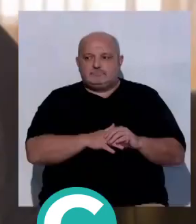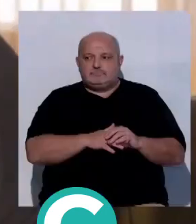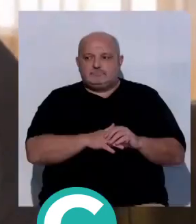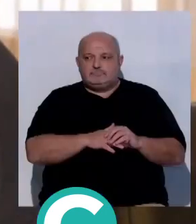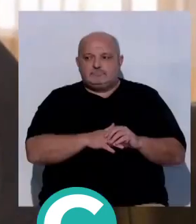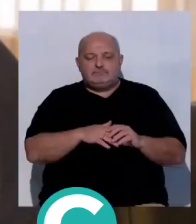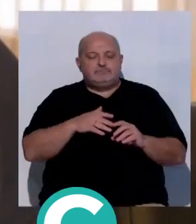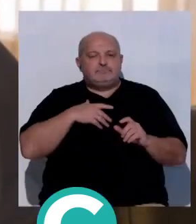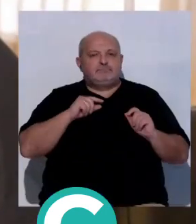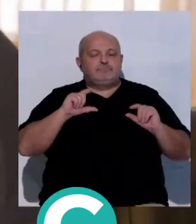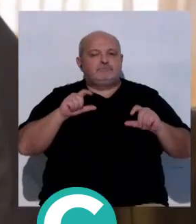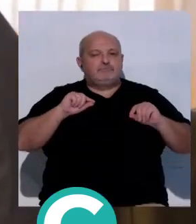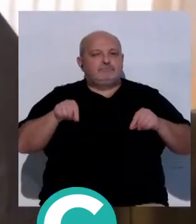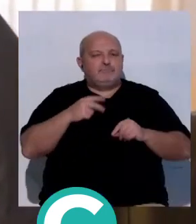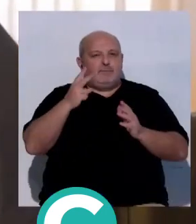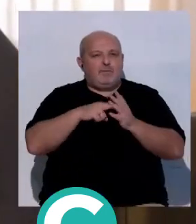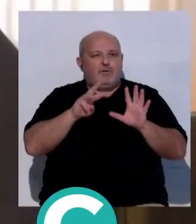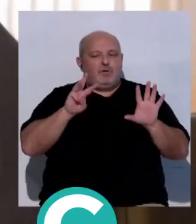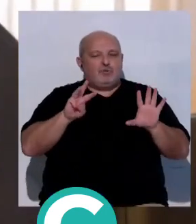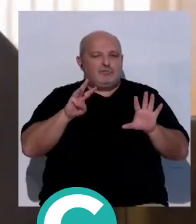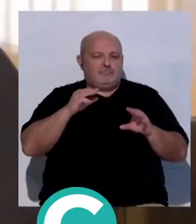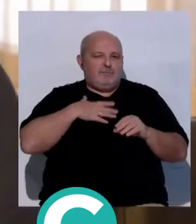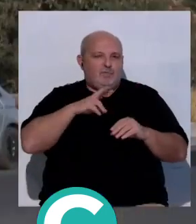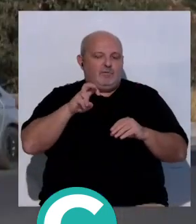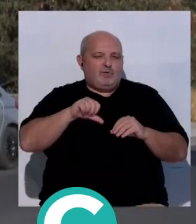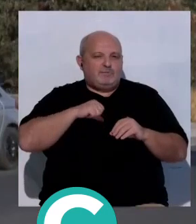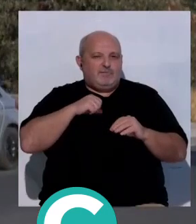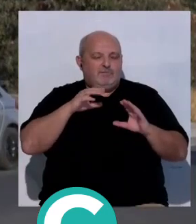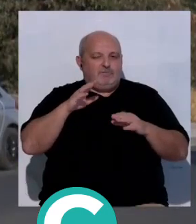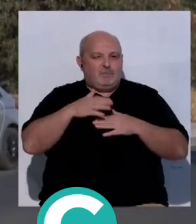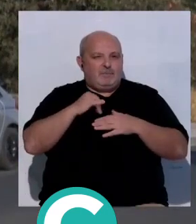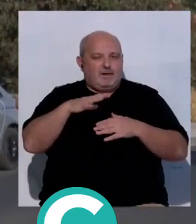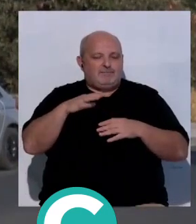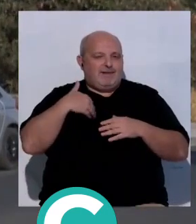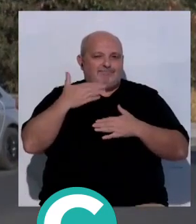el convenio firmado en 2008 para la ejecución del nuevo hospital de Cádiz está ya caducado según ha